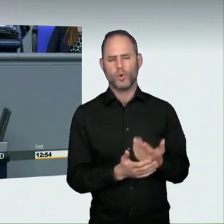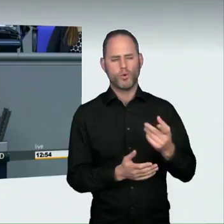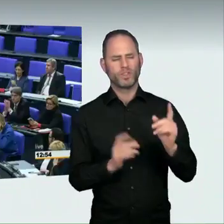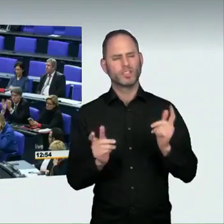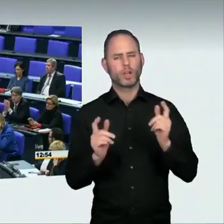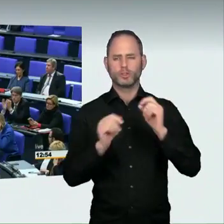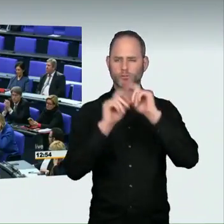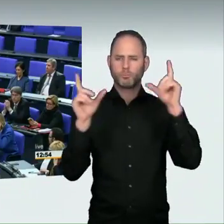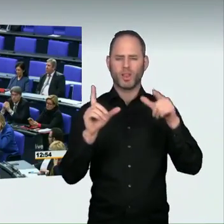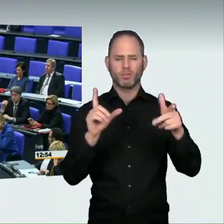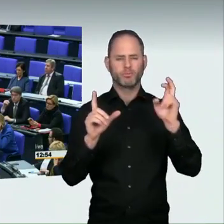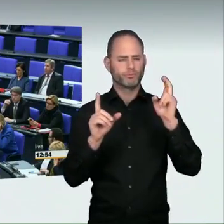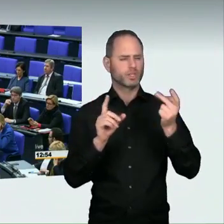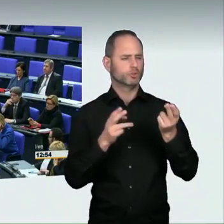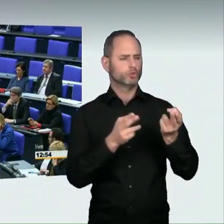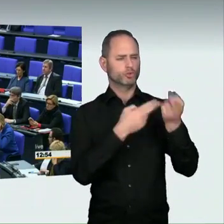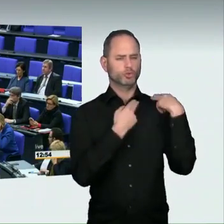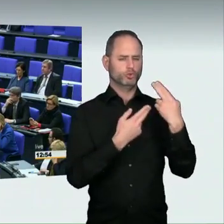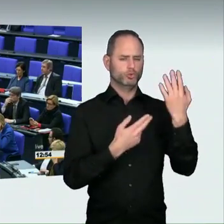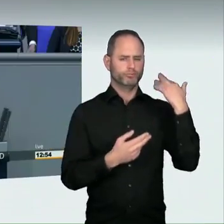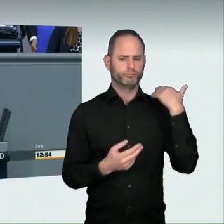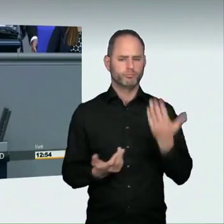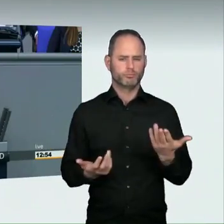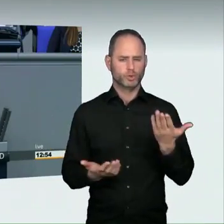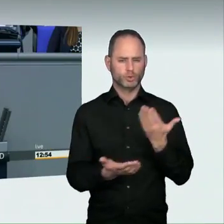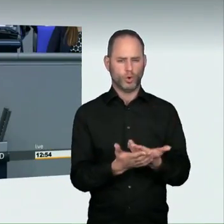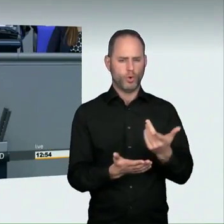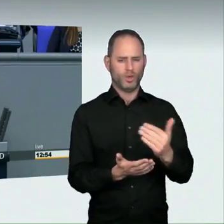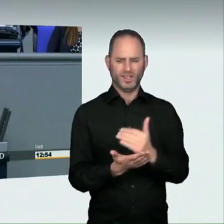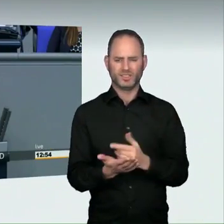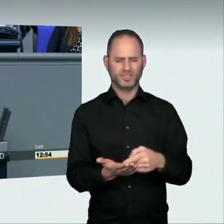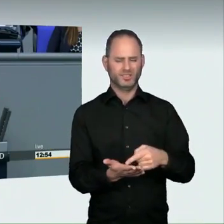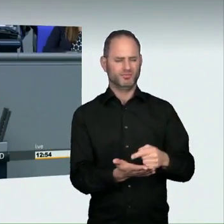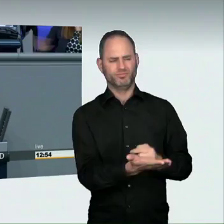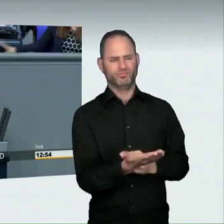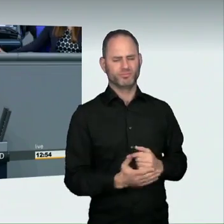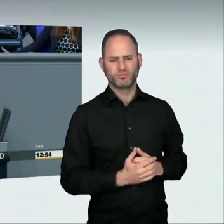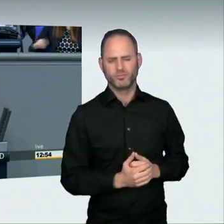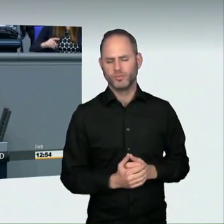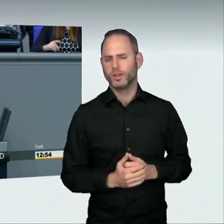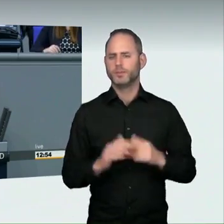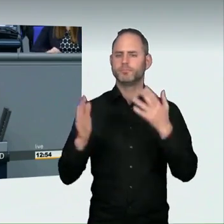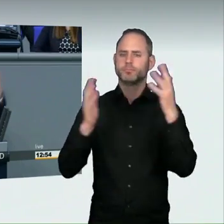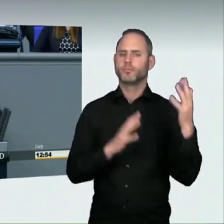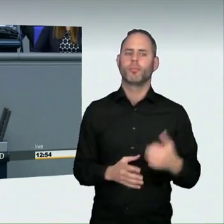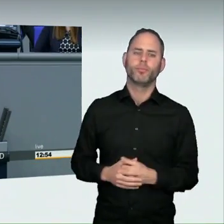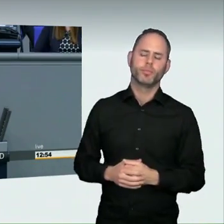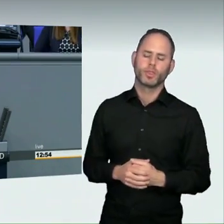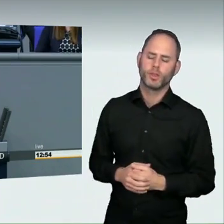Liebe Kolleginnen und Kollegen, die SPD hat in dieser Legislaturperiode viel für die Mieterinnen und Mieter erreicht. Was haben wir uns Kritik